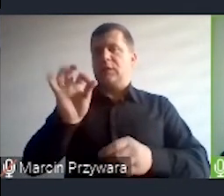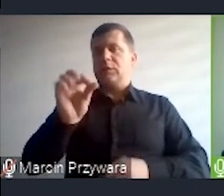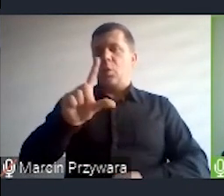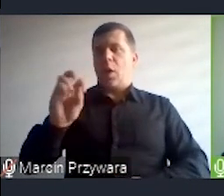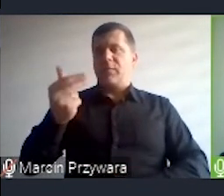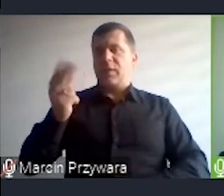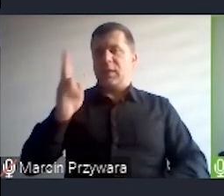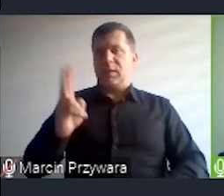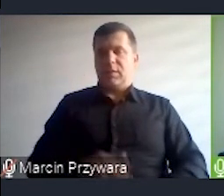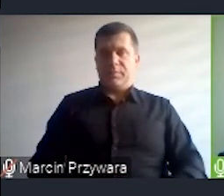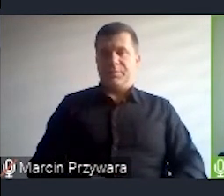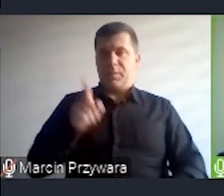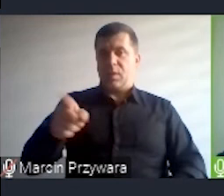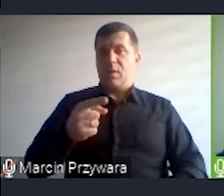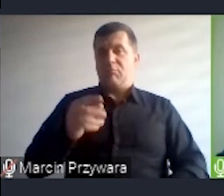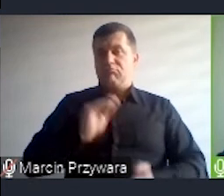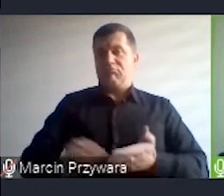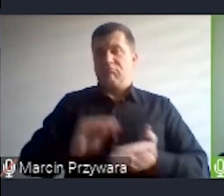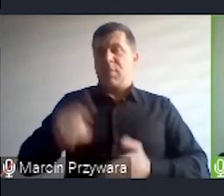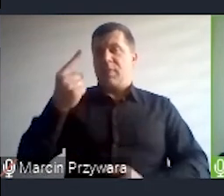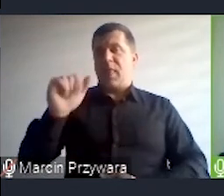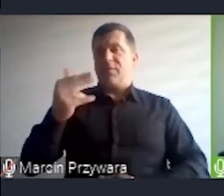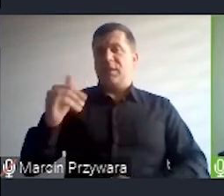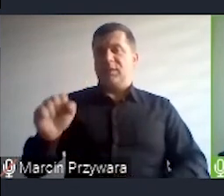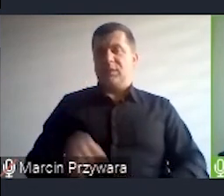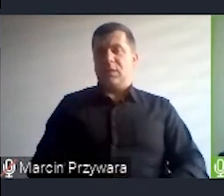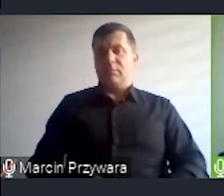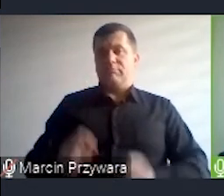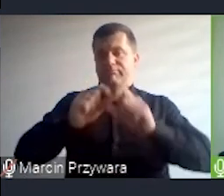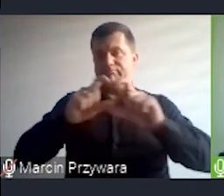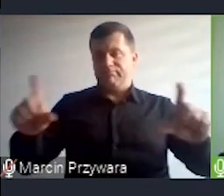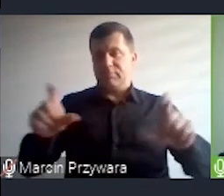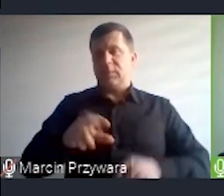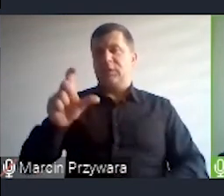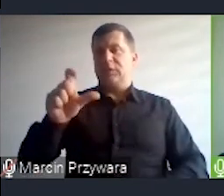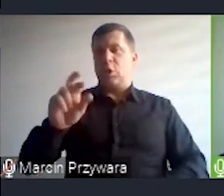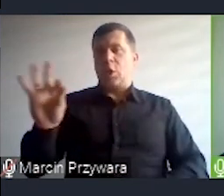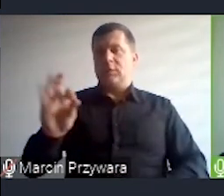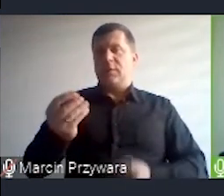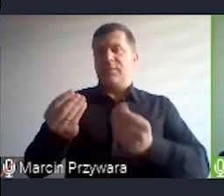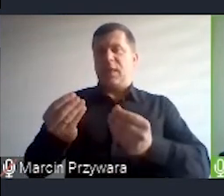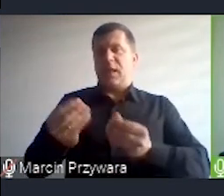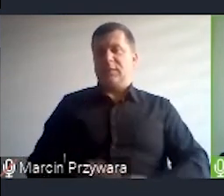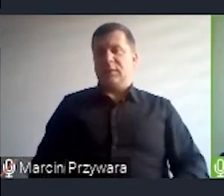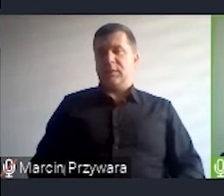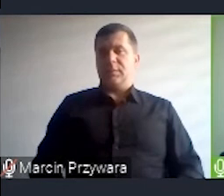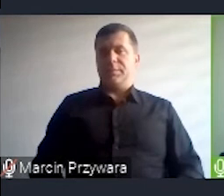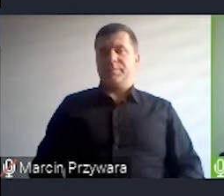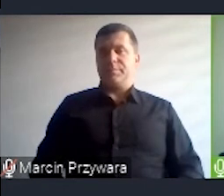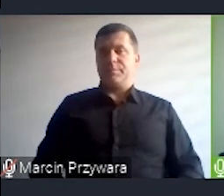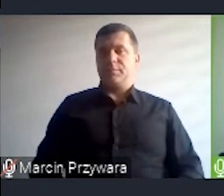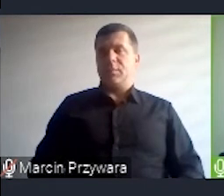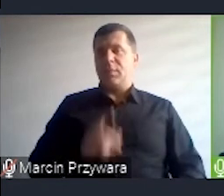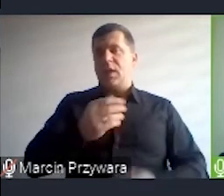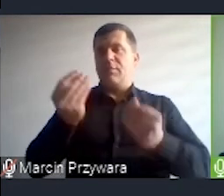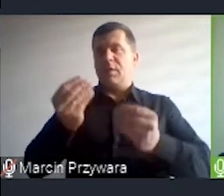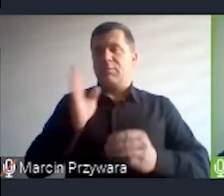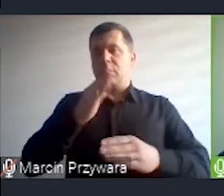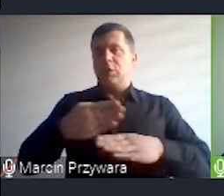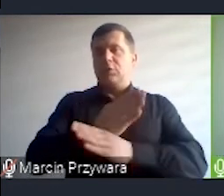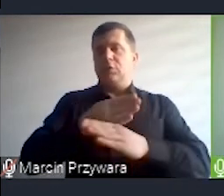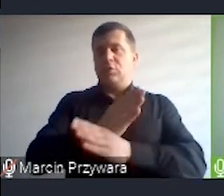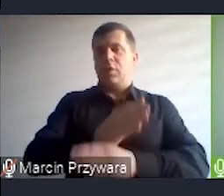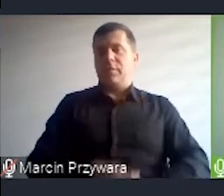I ta definicja to tak zwany crowd financing, czyli finansowanie krzyżowe.